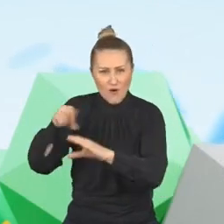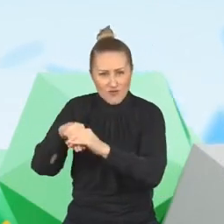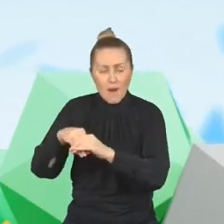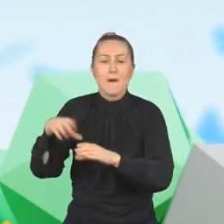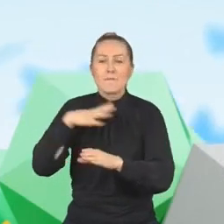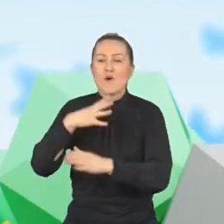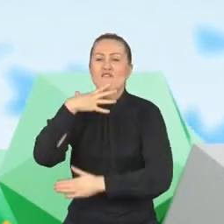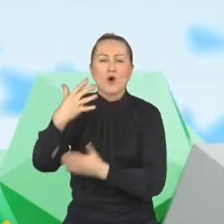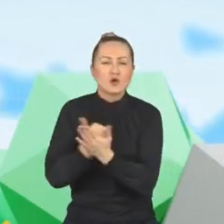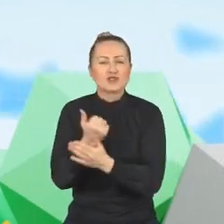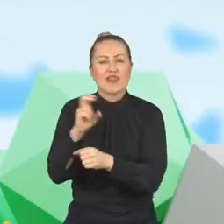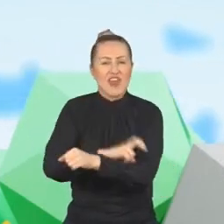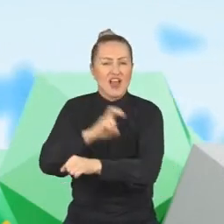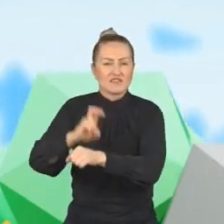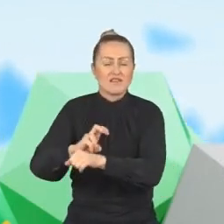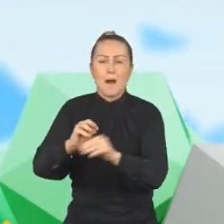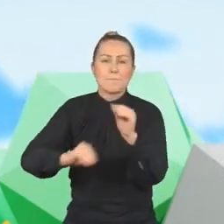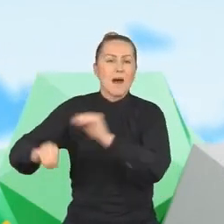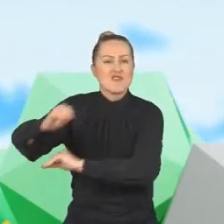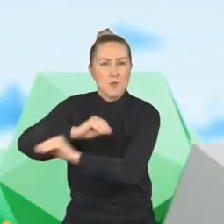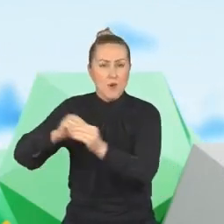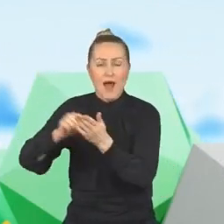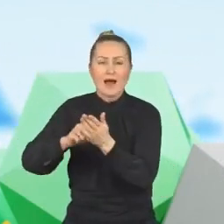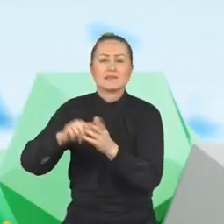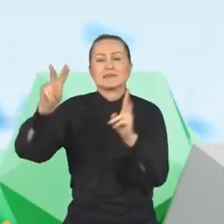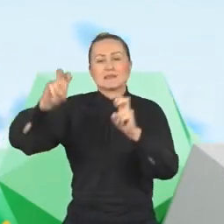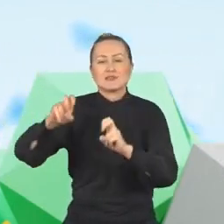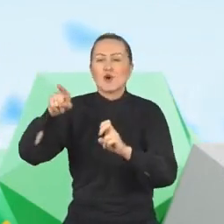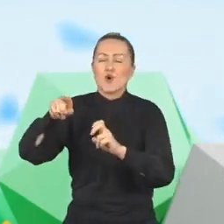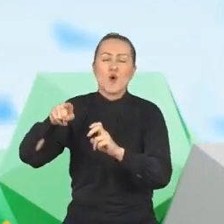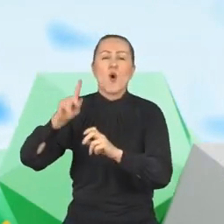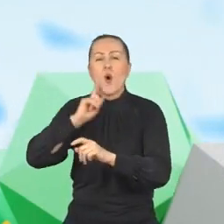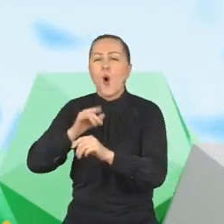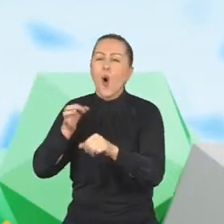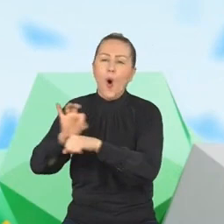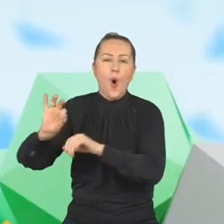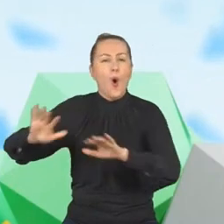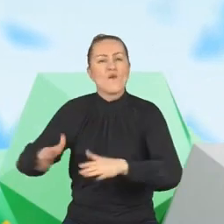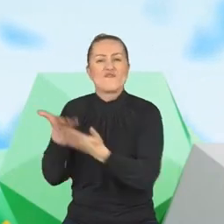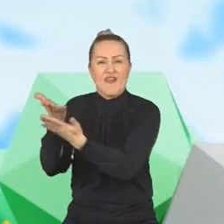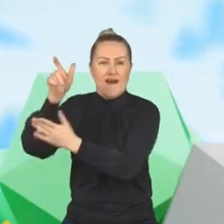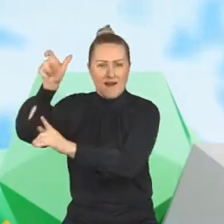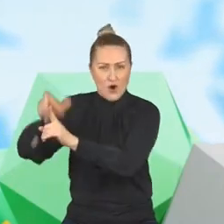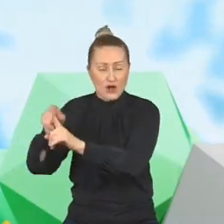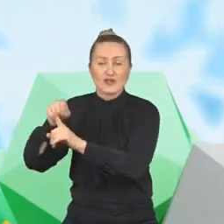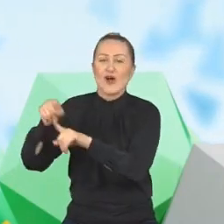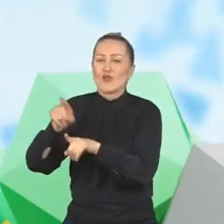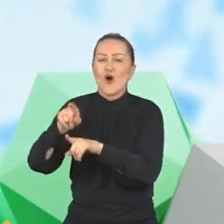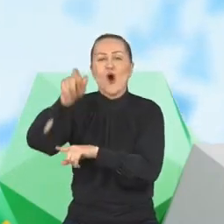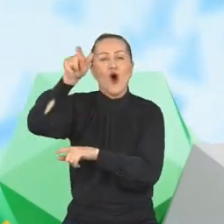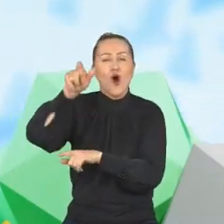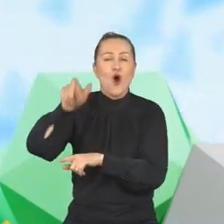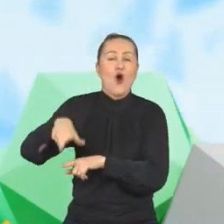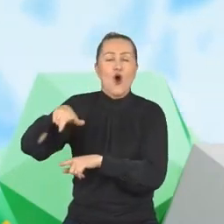manipulacji. To technika kozła ofiarnego, która polega na tym, że osobie bądź grupie osób przypisuje